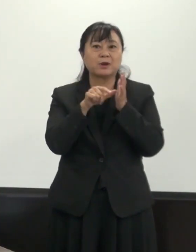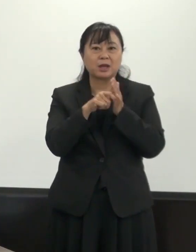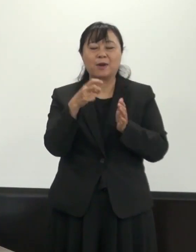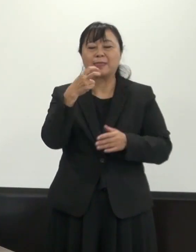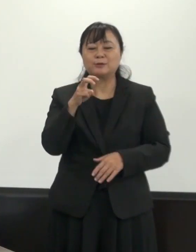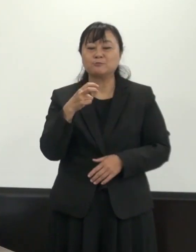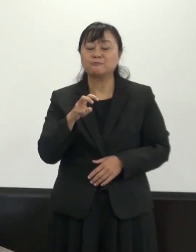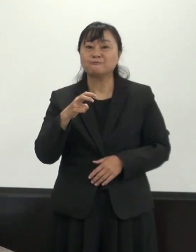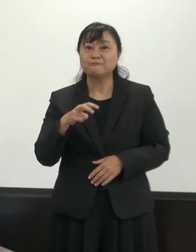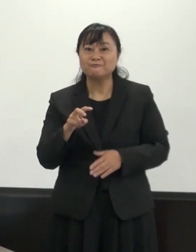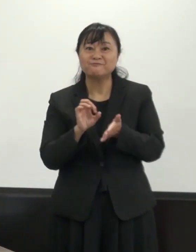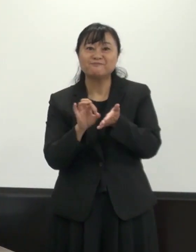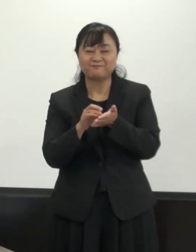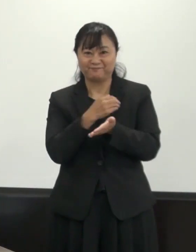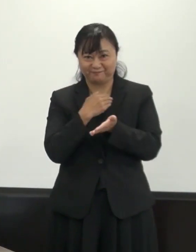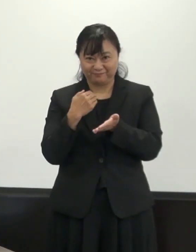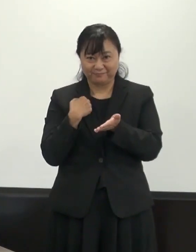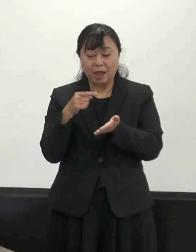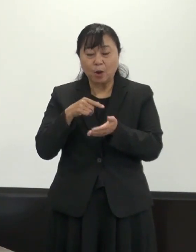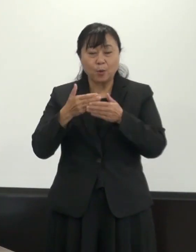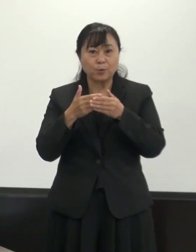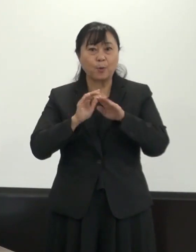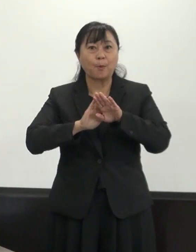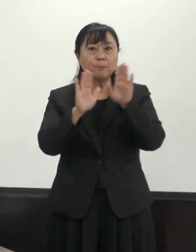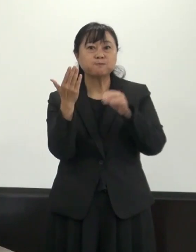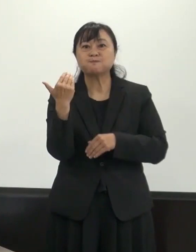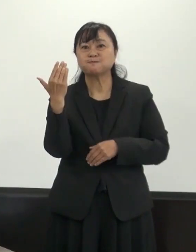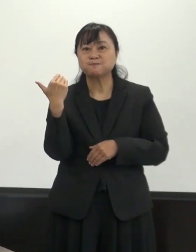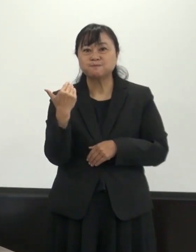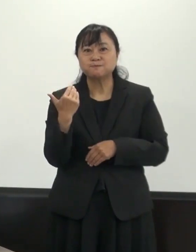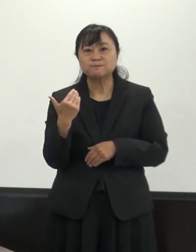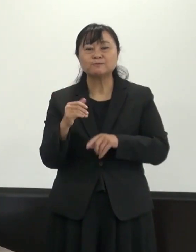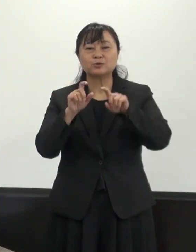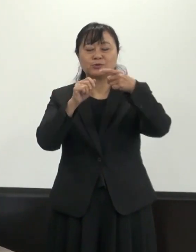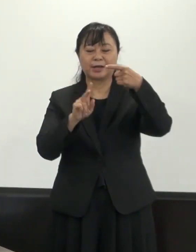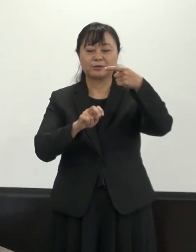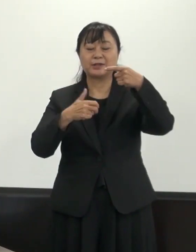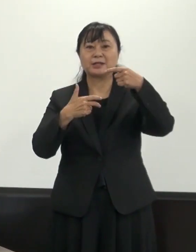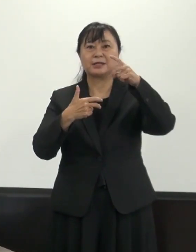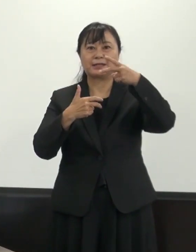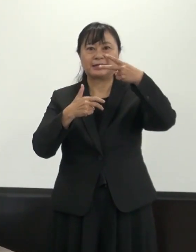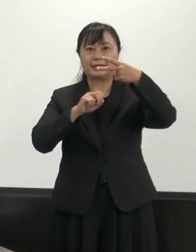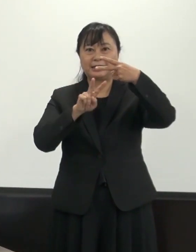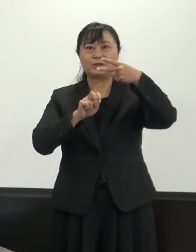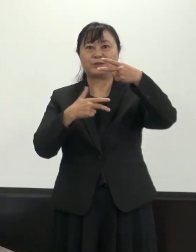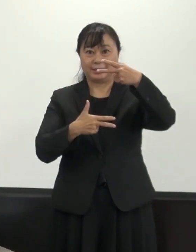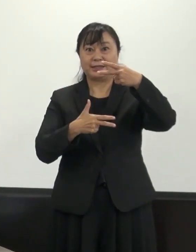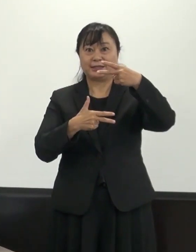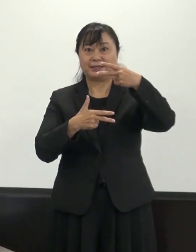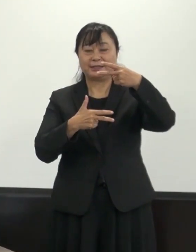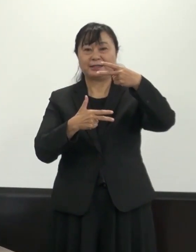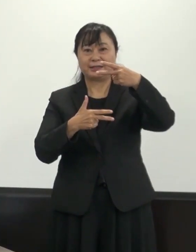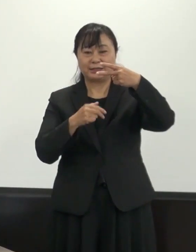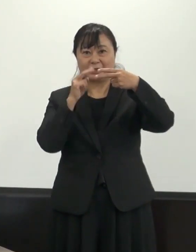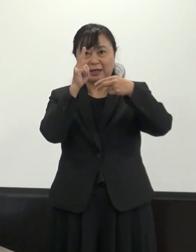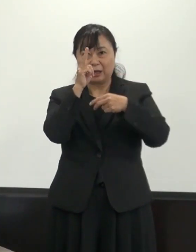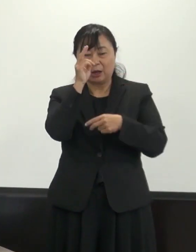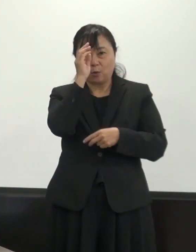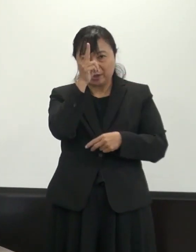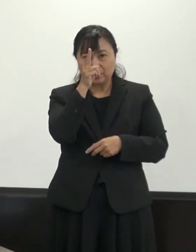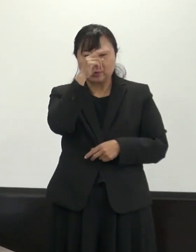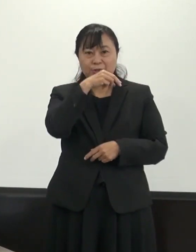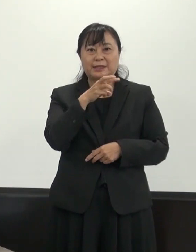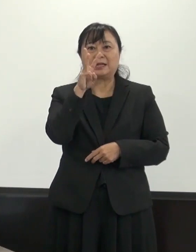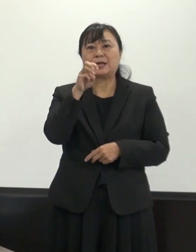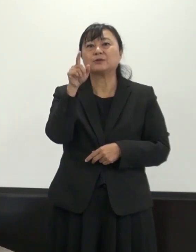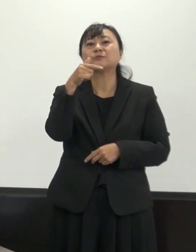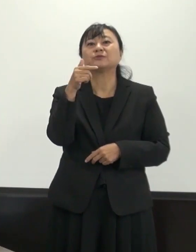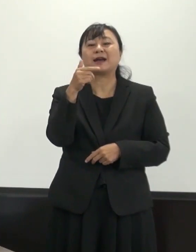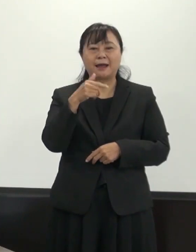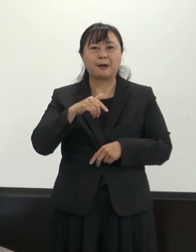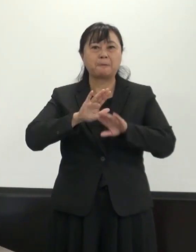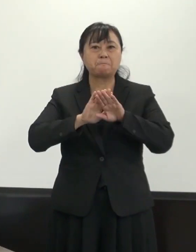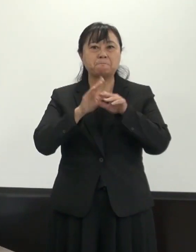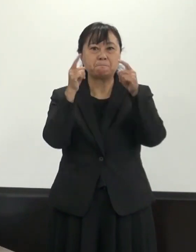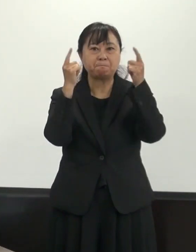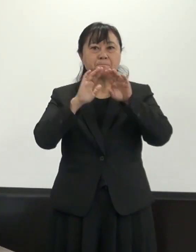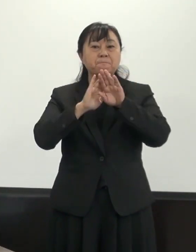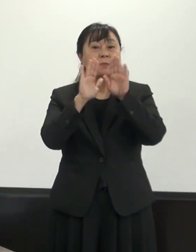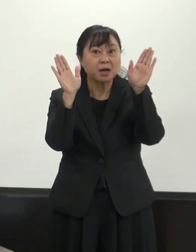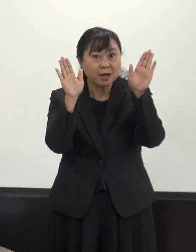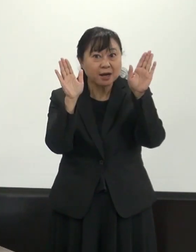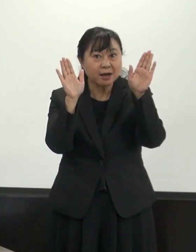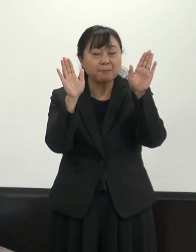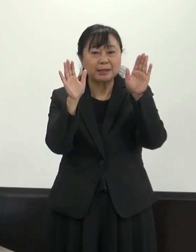このオープンに先立ち、今月27日 午前10時30分から、 オープニングセレモニー及び内覧会を開催いたします